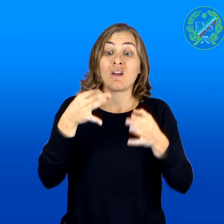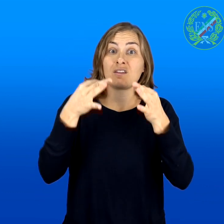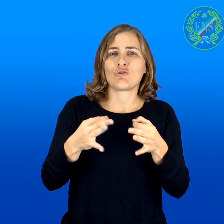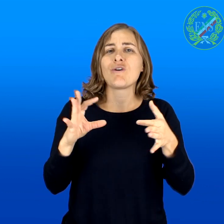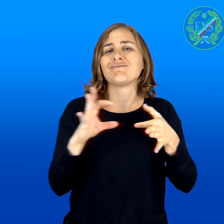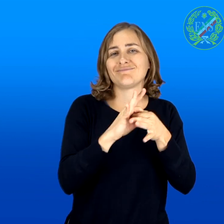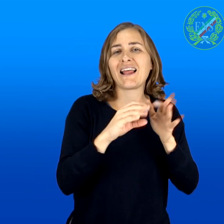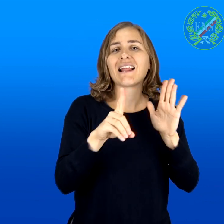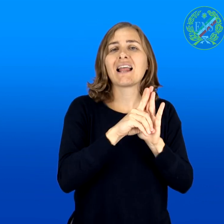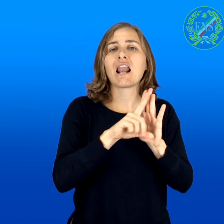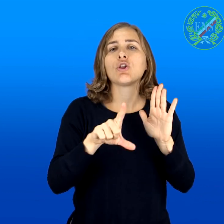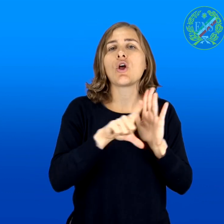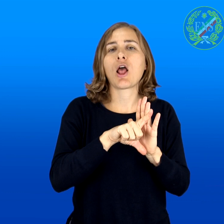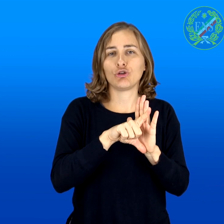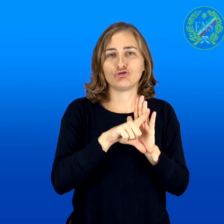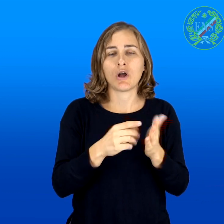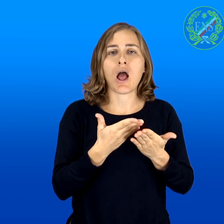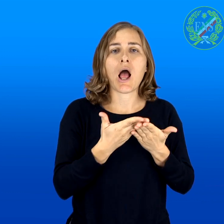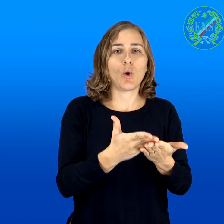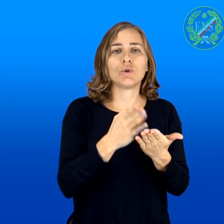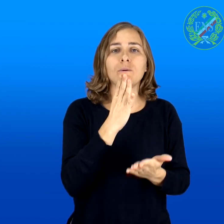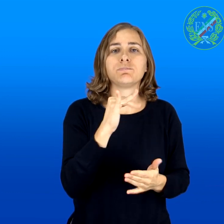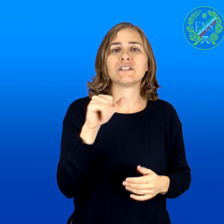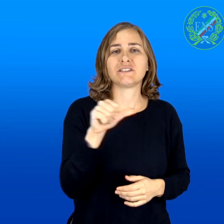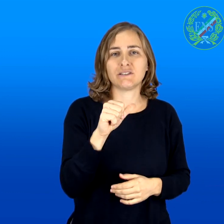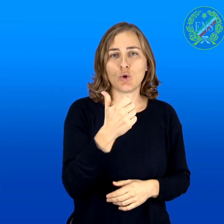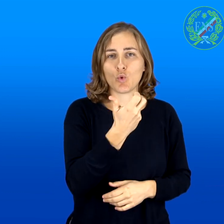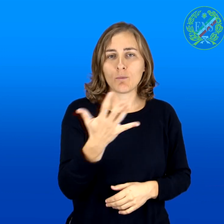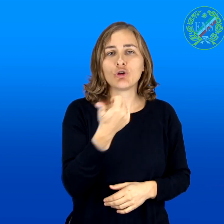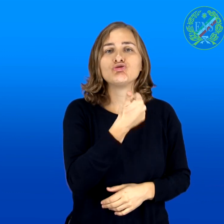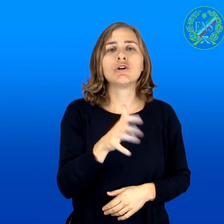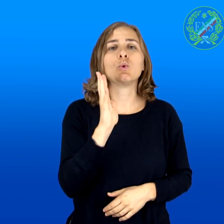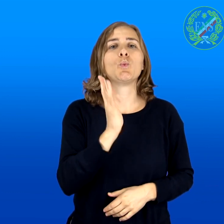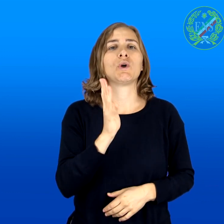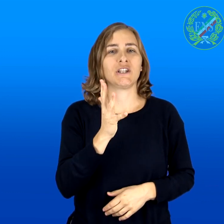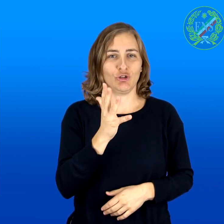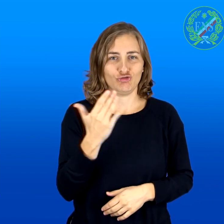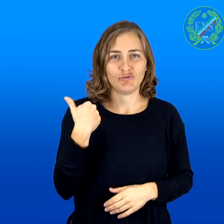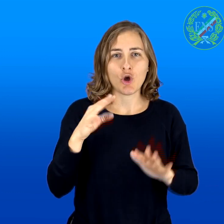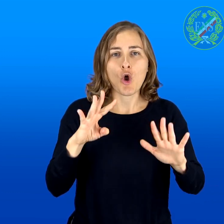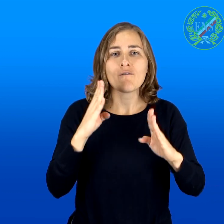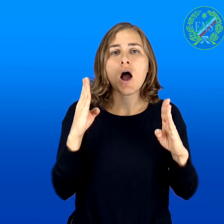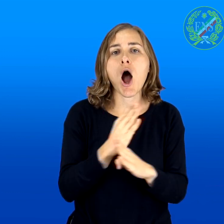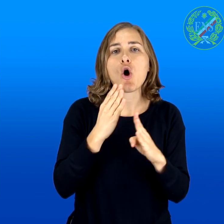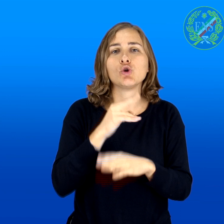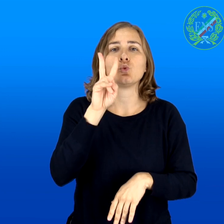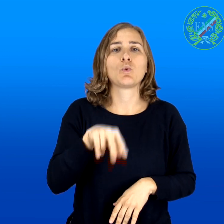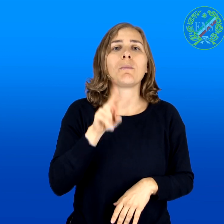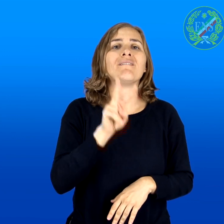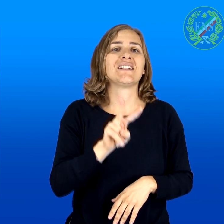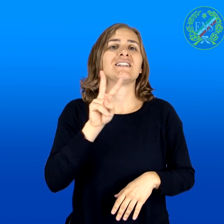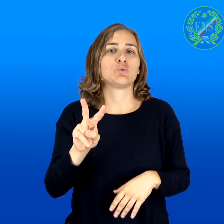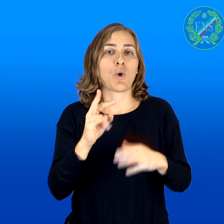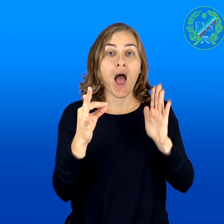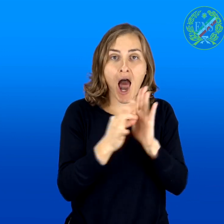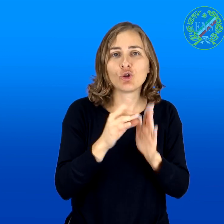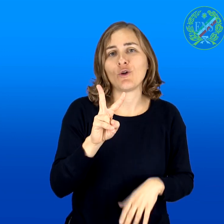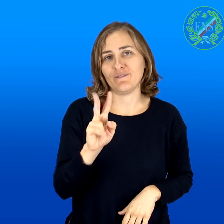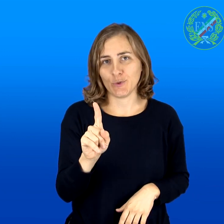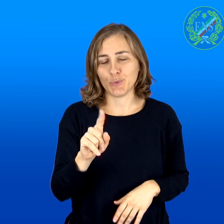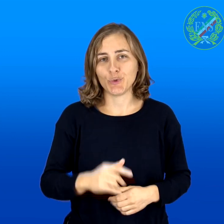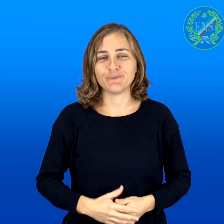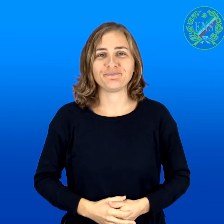La misura era stata introdotta nell’articolo 21 del Decreto Aiuti Bis (D.L. 9 agosto 2022 numero 115).